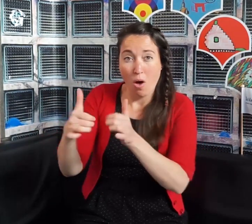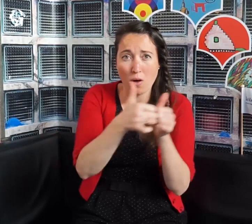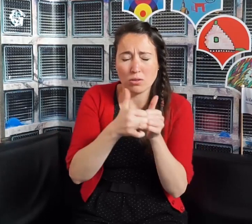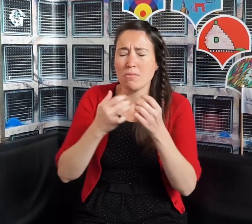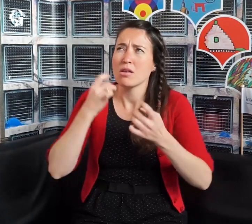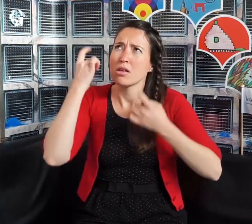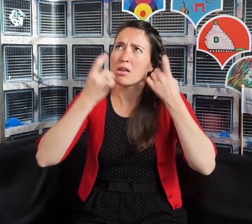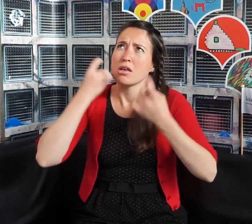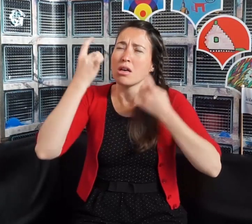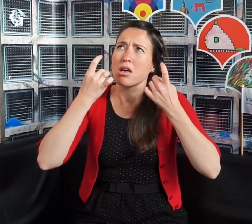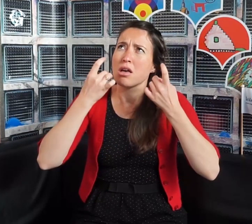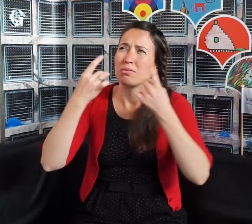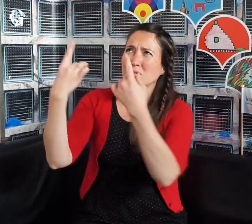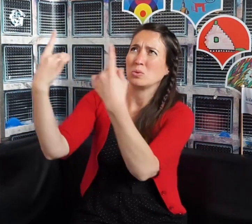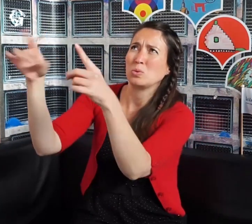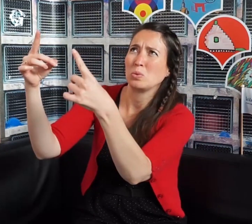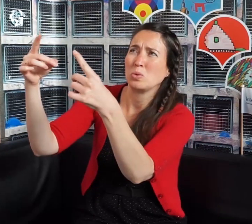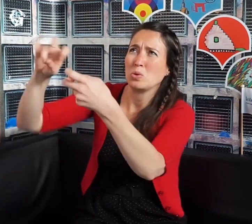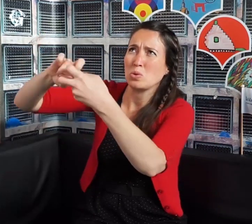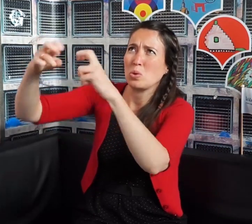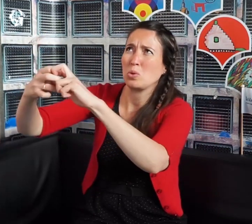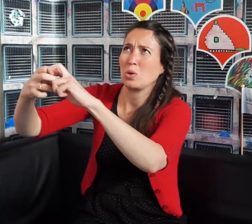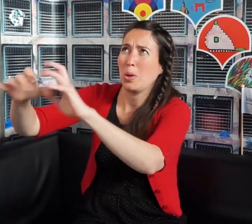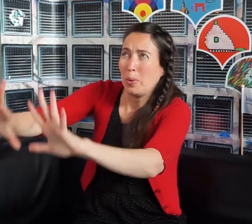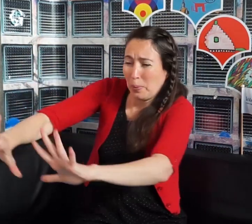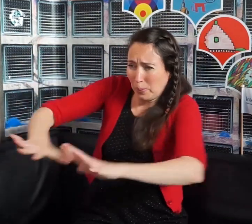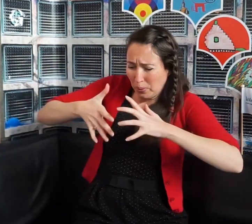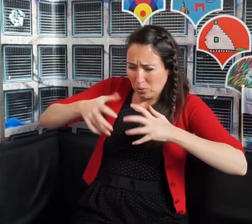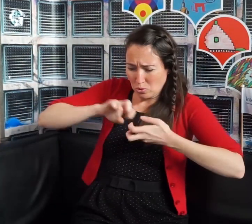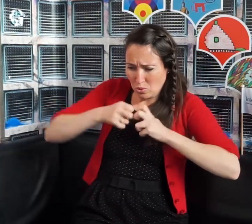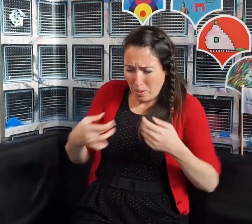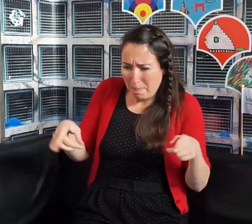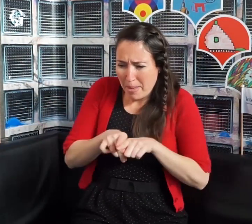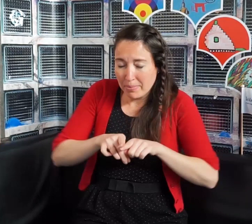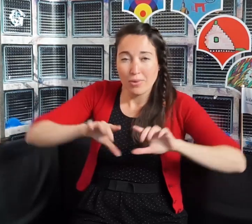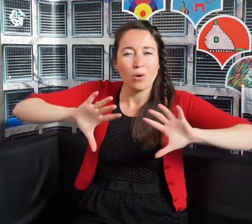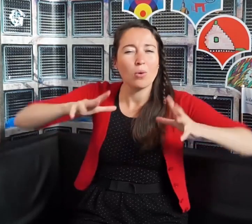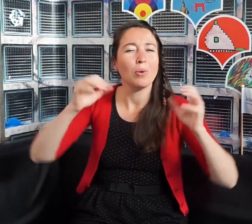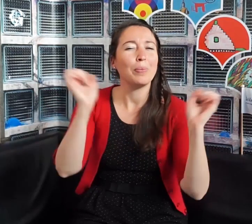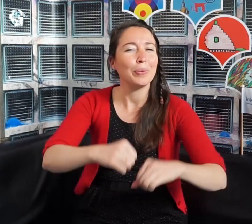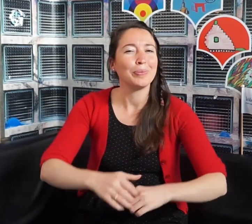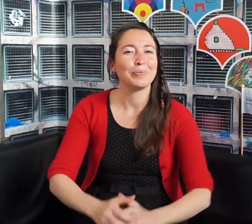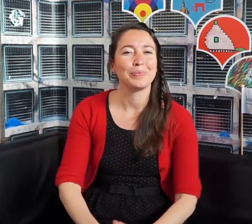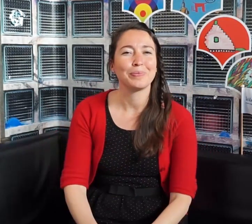pour imaginer une technologie capable de transcrire la complexité d'un morceau de musique au travers de vibrations